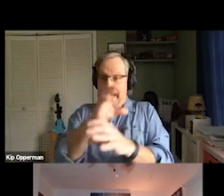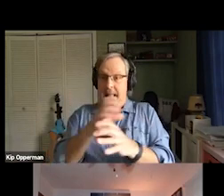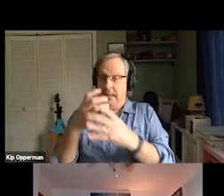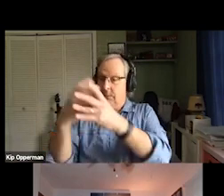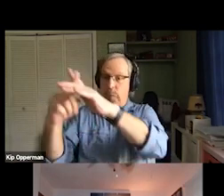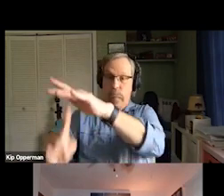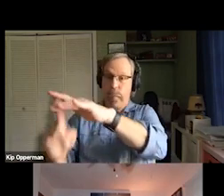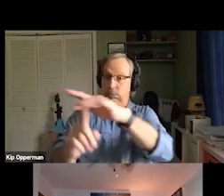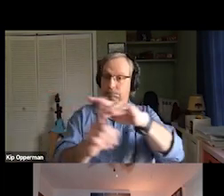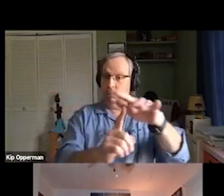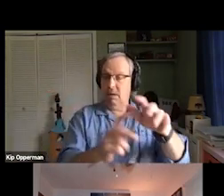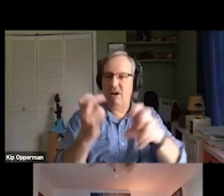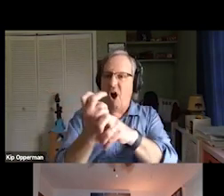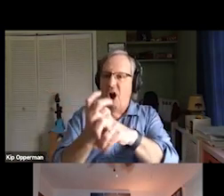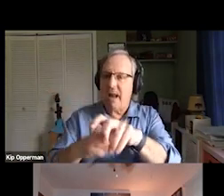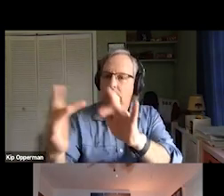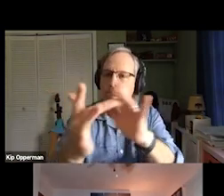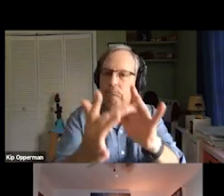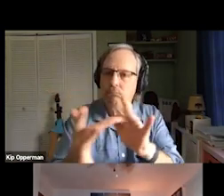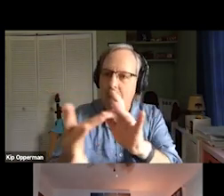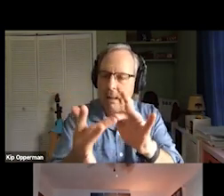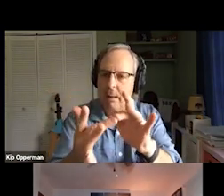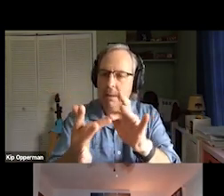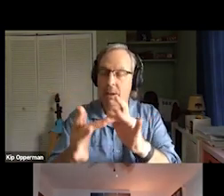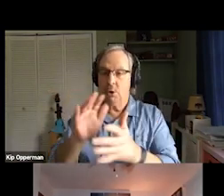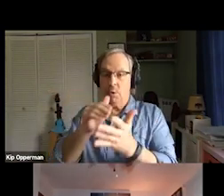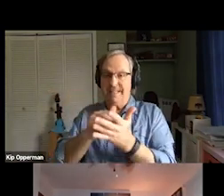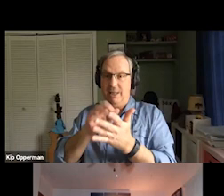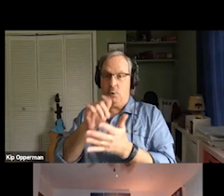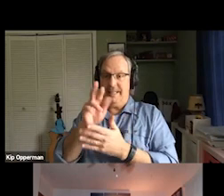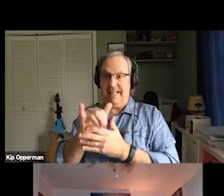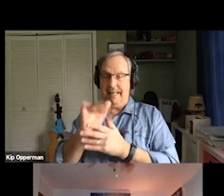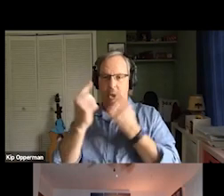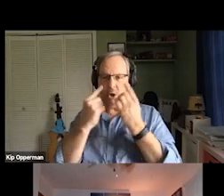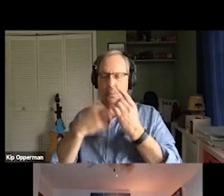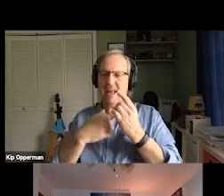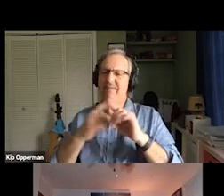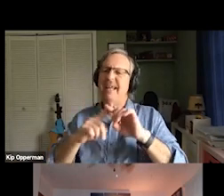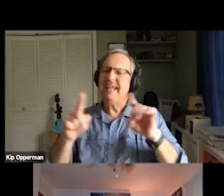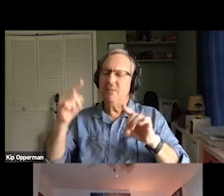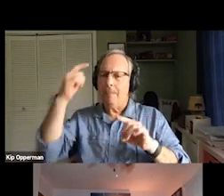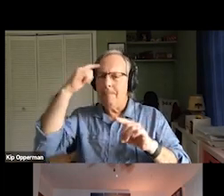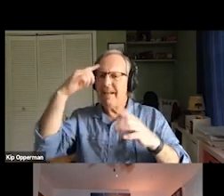y tuvimos problemas para llegar a ellos. A lo largo de Central City Concern, tenemos muchos programas diferentes de salud mental y uso de sustancias,